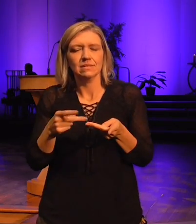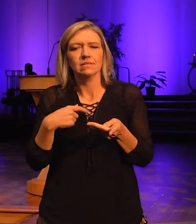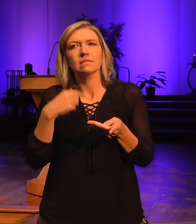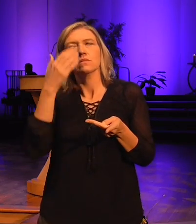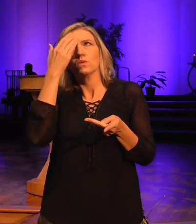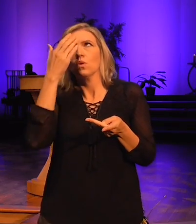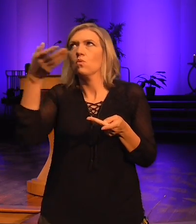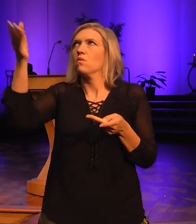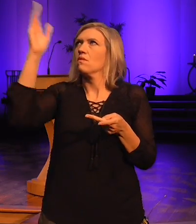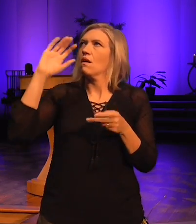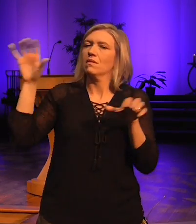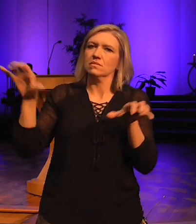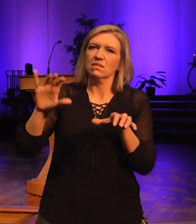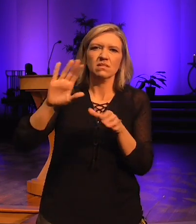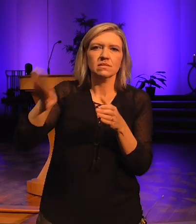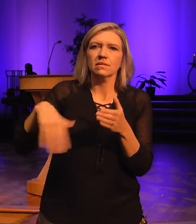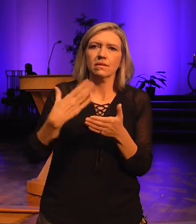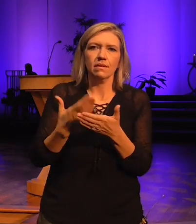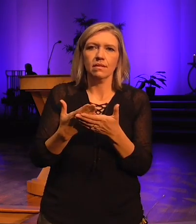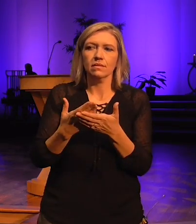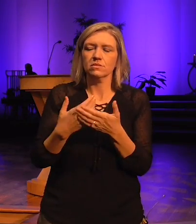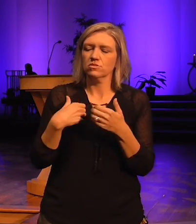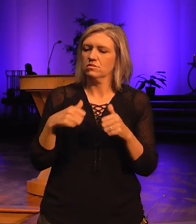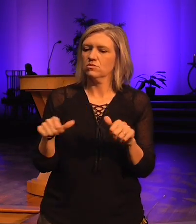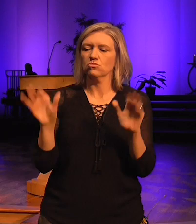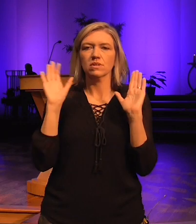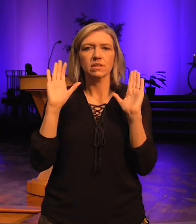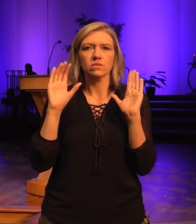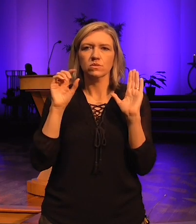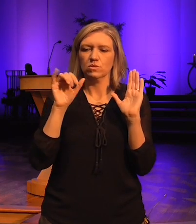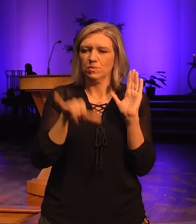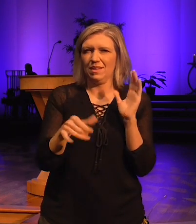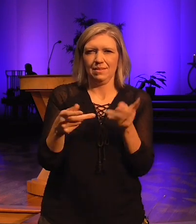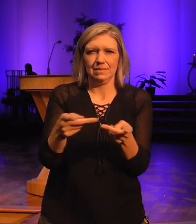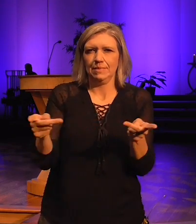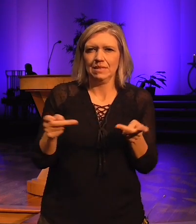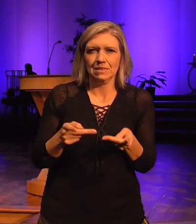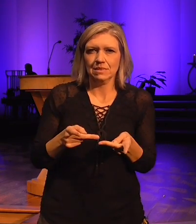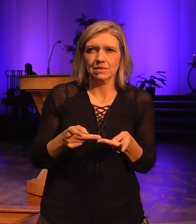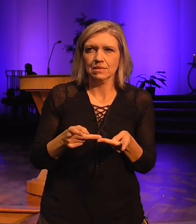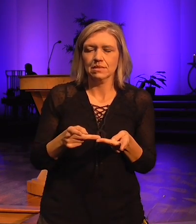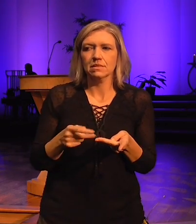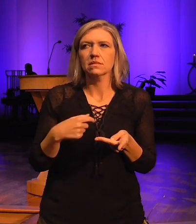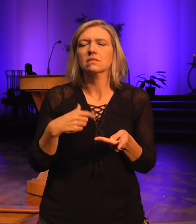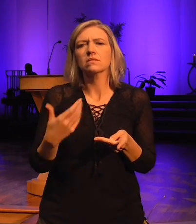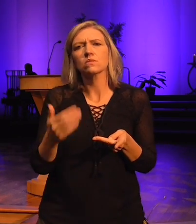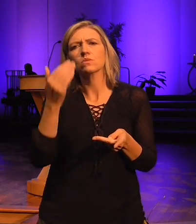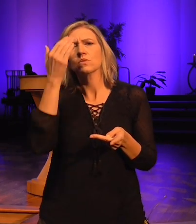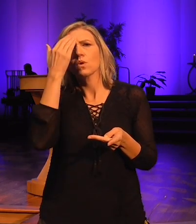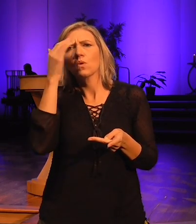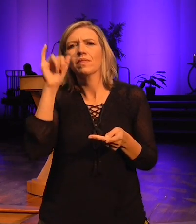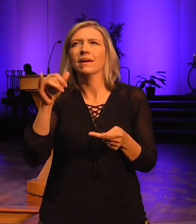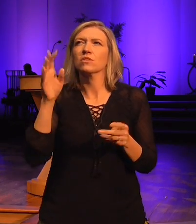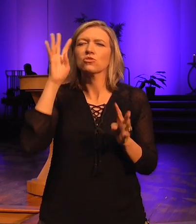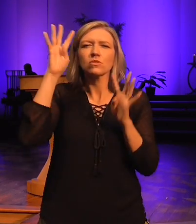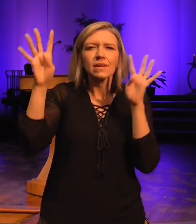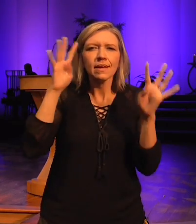y simplemente nos rendimos en ese espacio permitiendo que esa inteligencia creativa y esa Esencia Divina